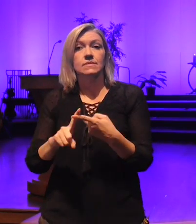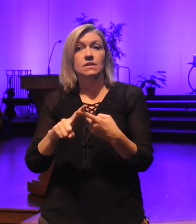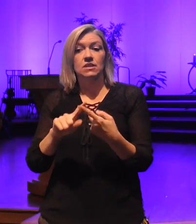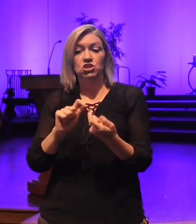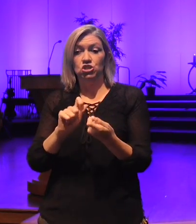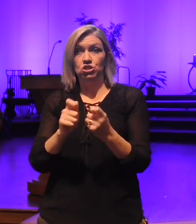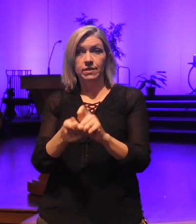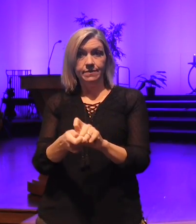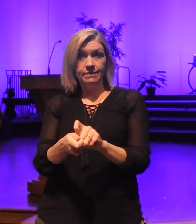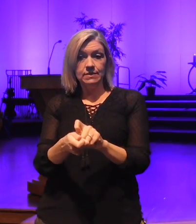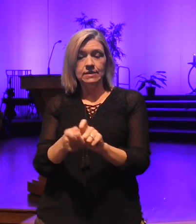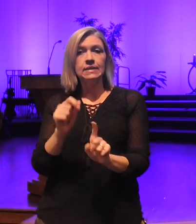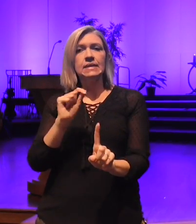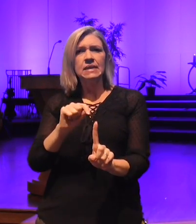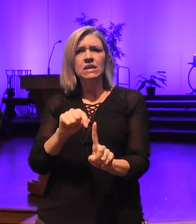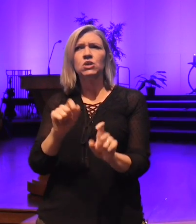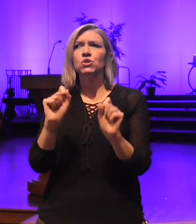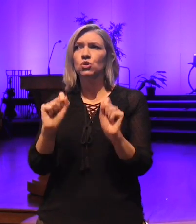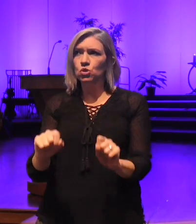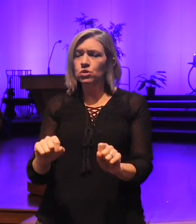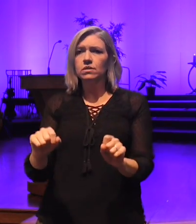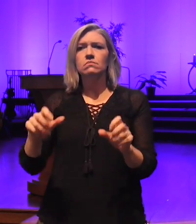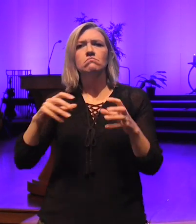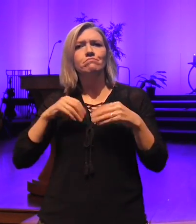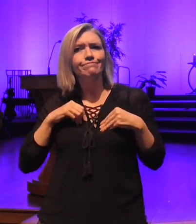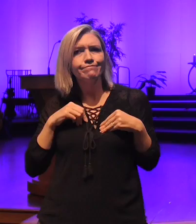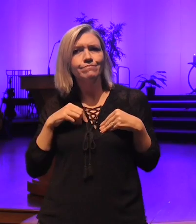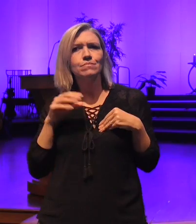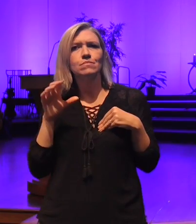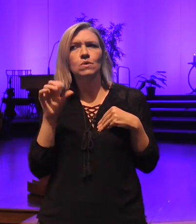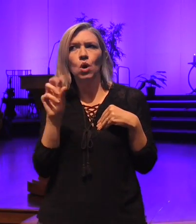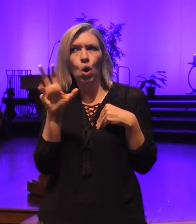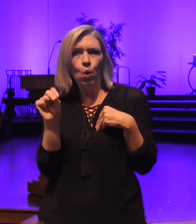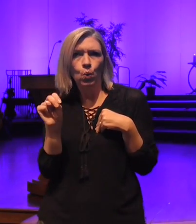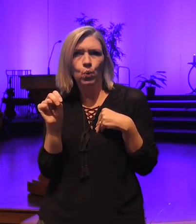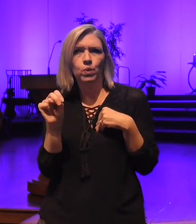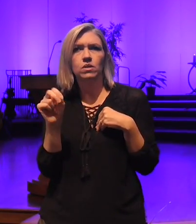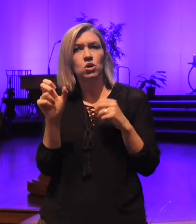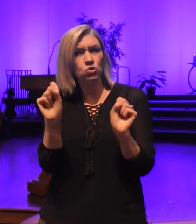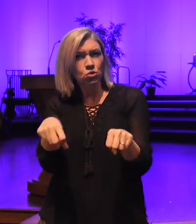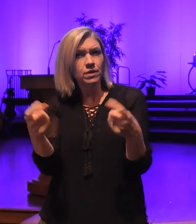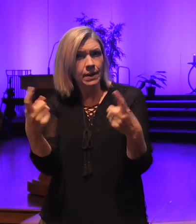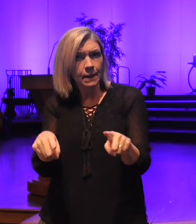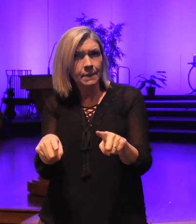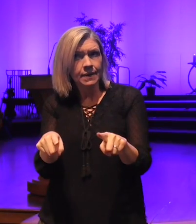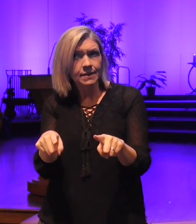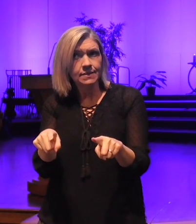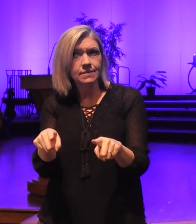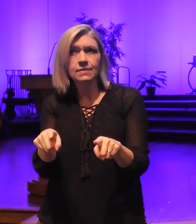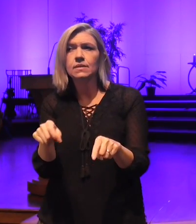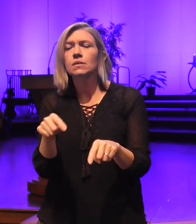absolutamente pudo Abrazar y reconocer que podría suceder, pero sabía que esto no era así. En un